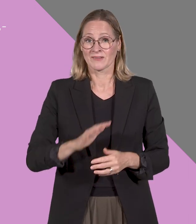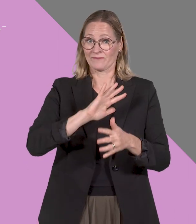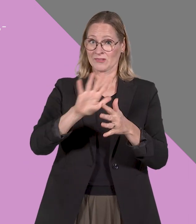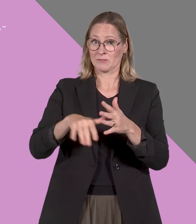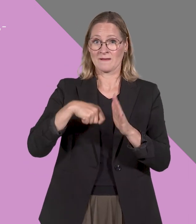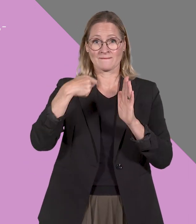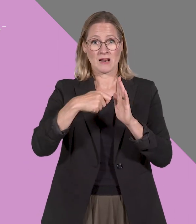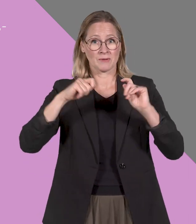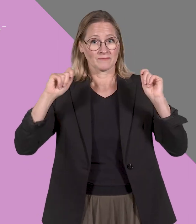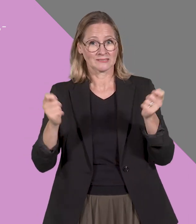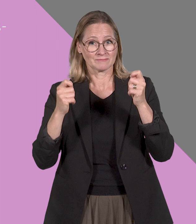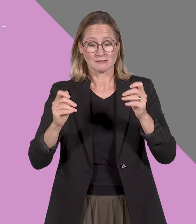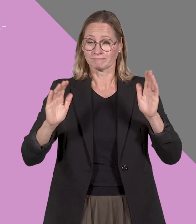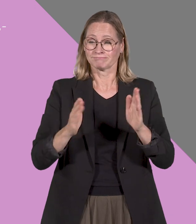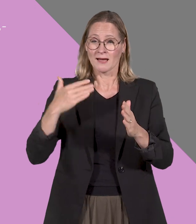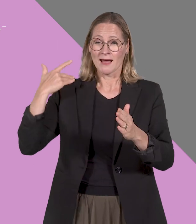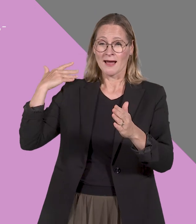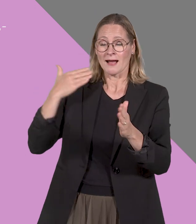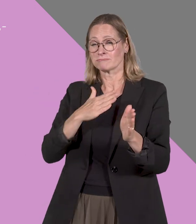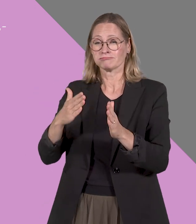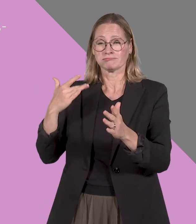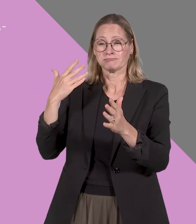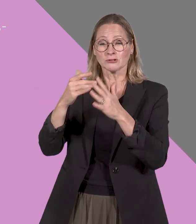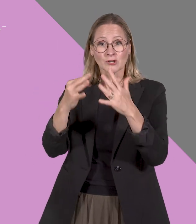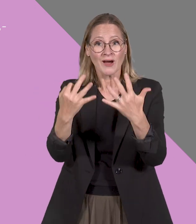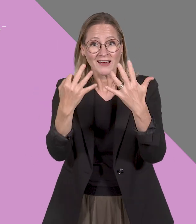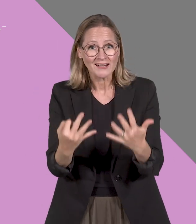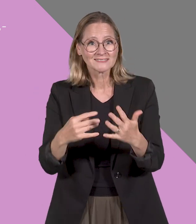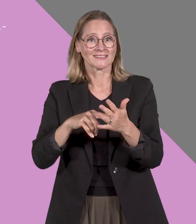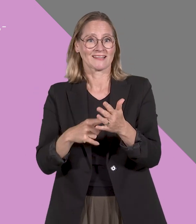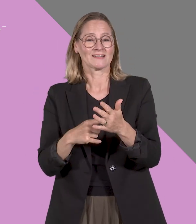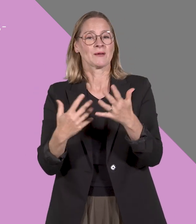Kahdeksatta kertaa järjestettävä Viittomakielinen filmifestivaali -